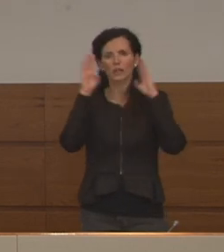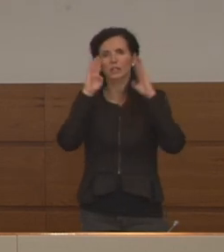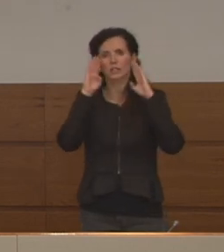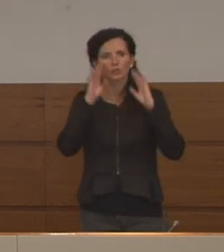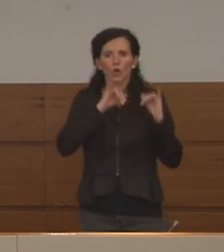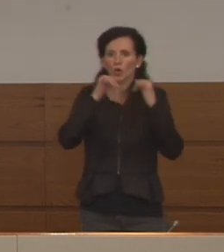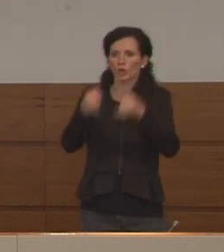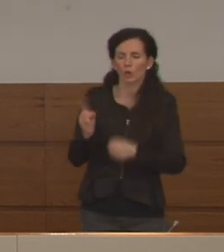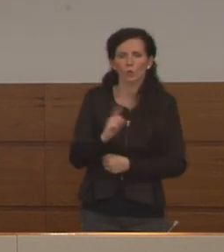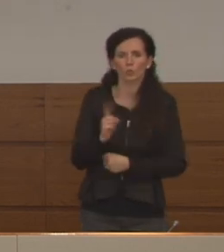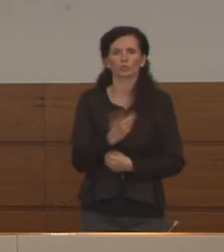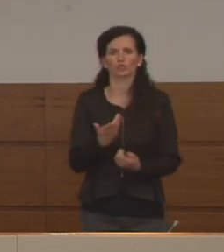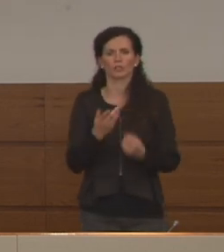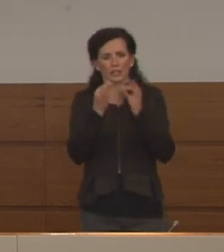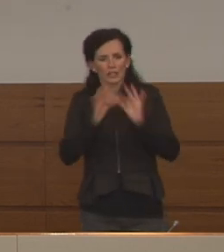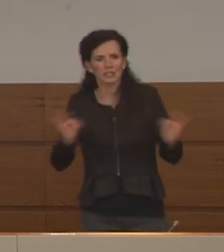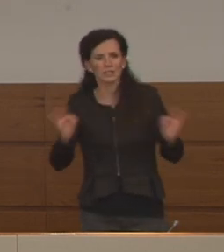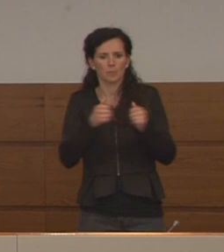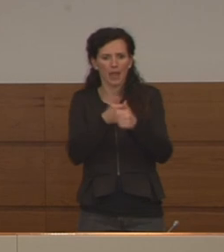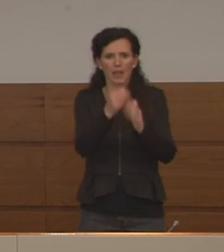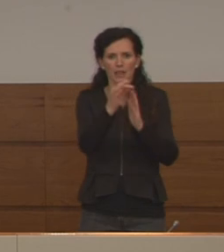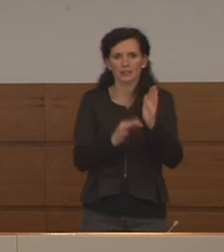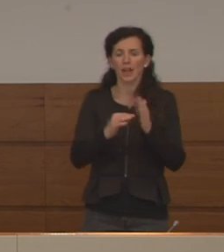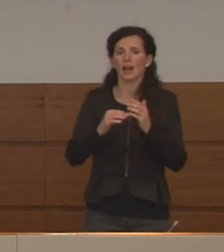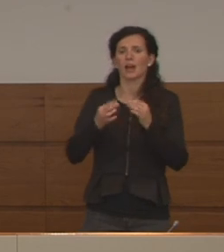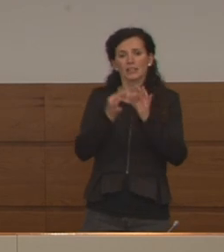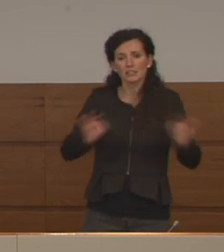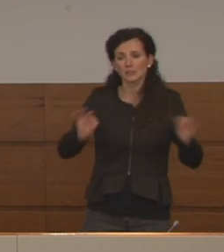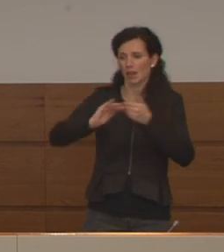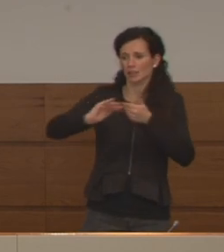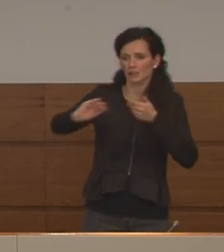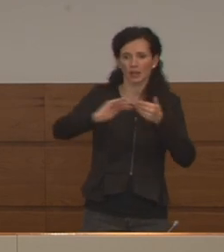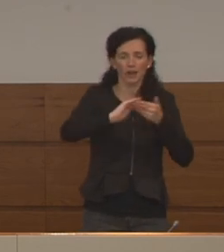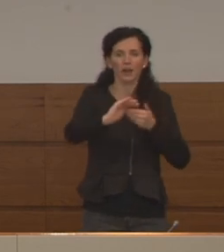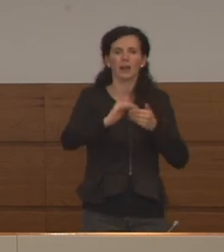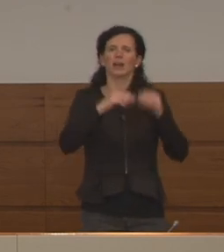di mantenere il distanziamento, di mantenere questo isolamento, che mi rendo conto,